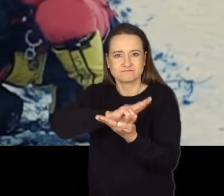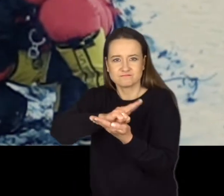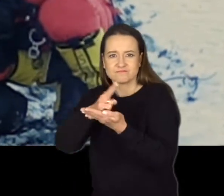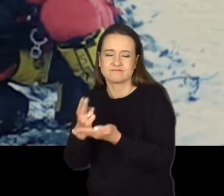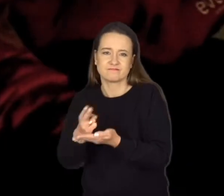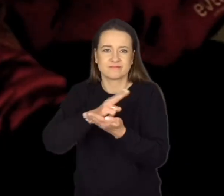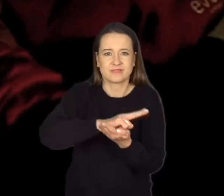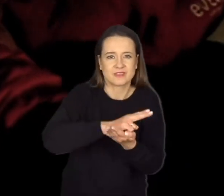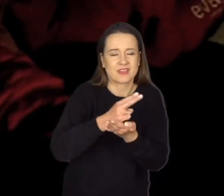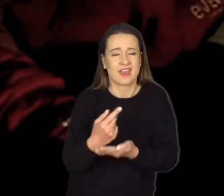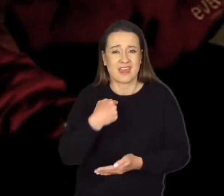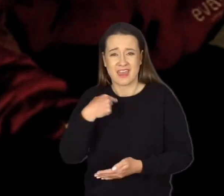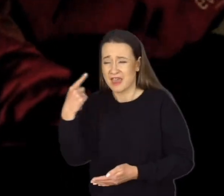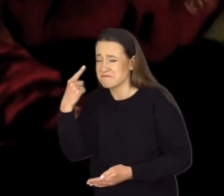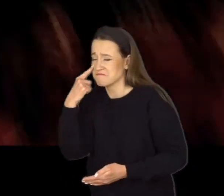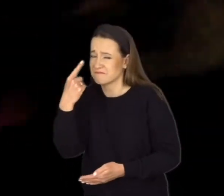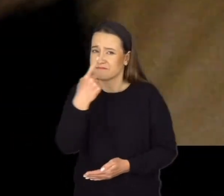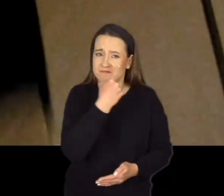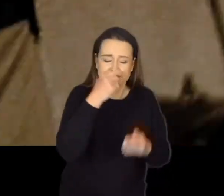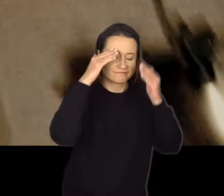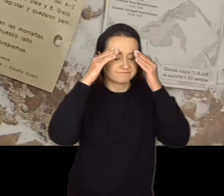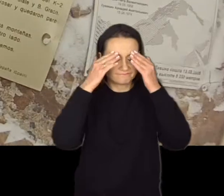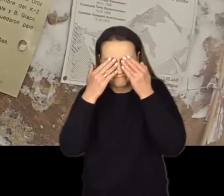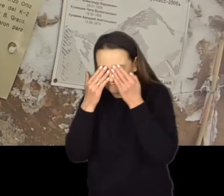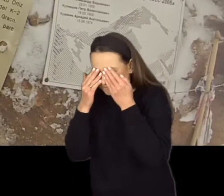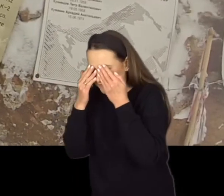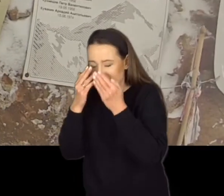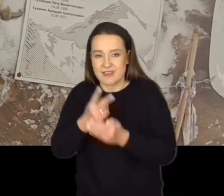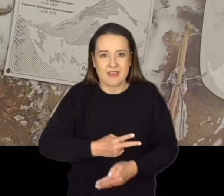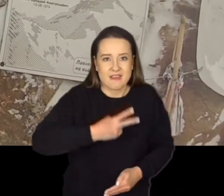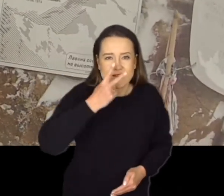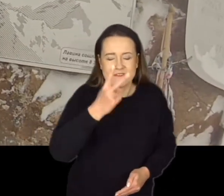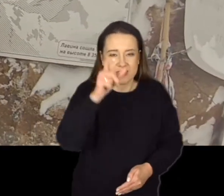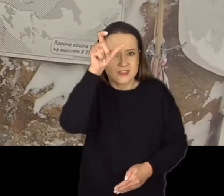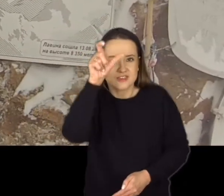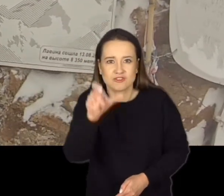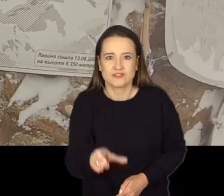Gdy tylko zamknę oczy, widzę twój ślad